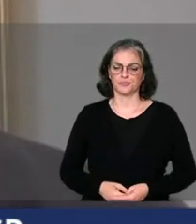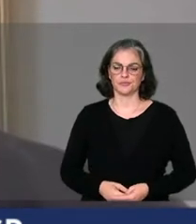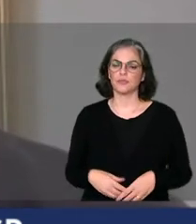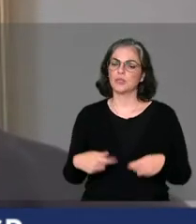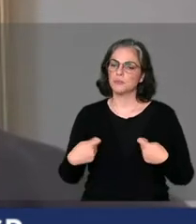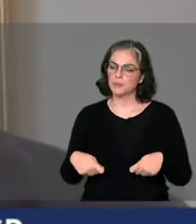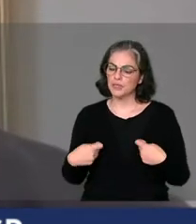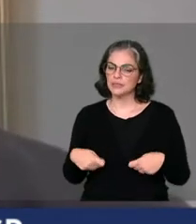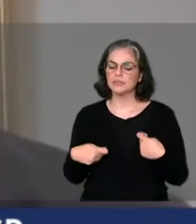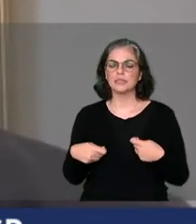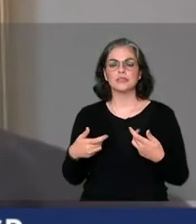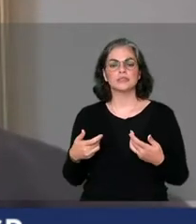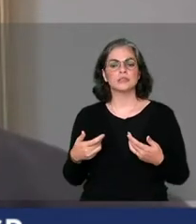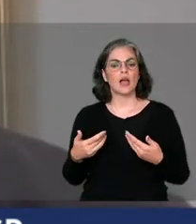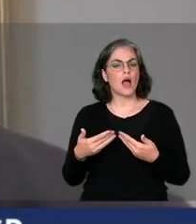OS PRECONCEITOS E TODA FORMA DE DISCRIMINAÇÃO, É PODER